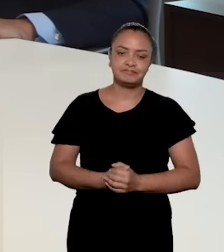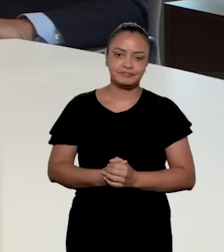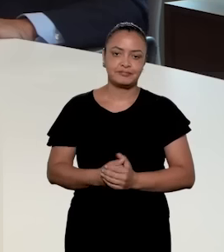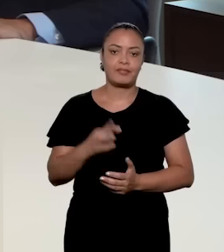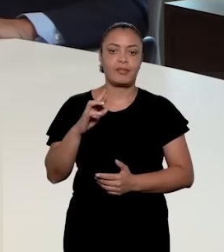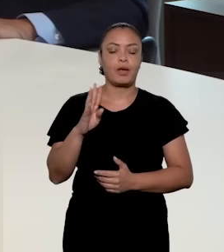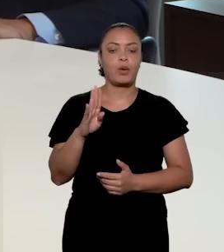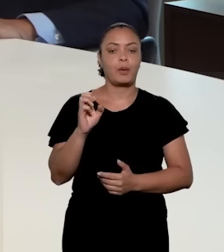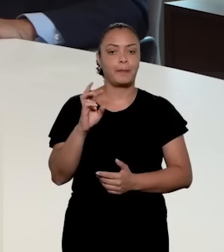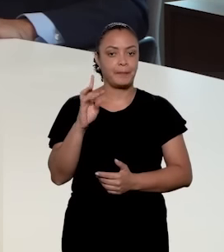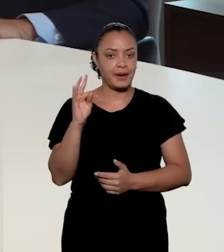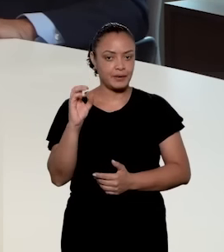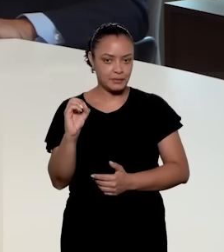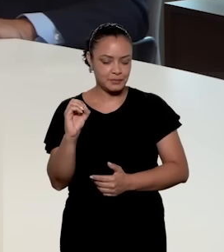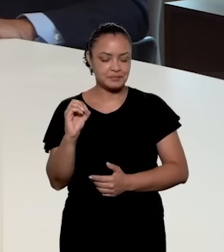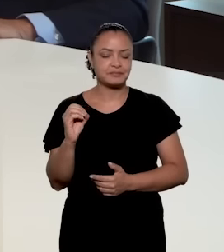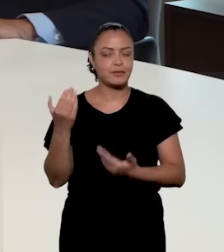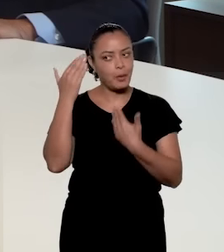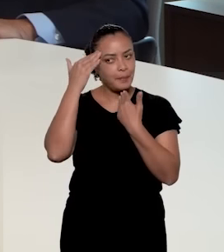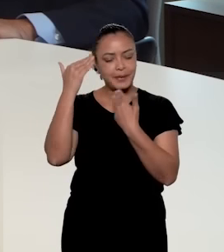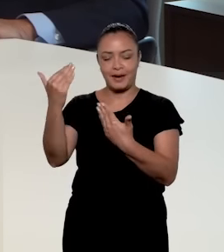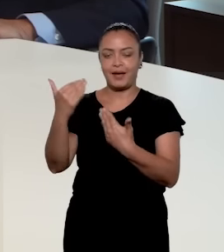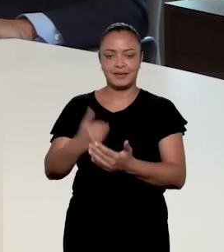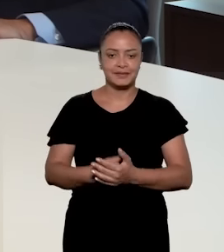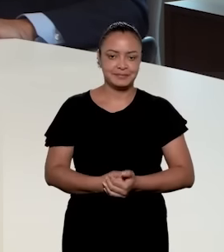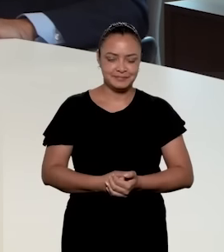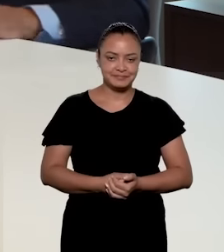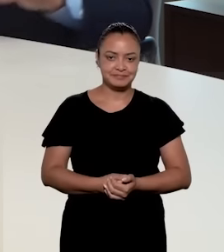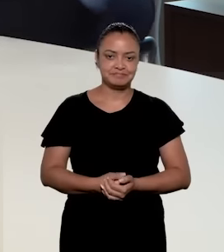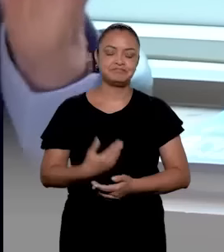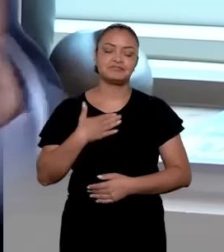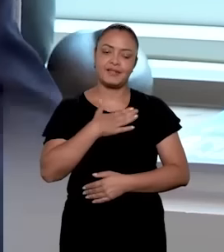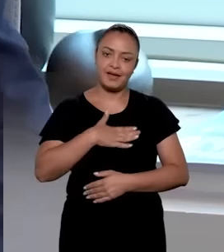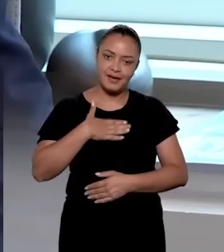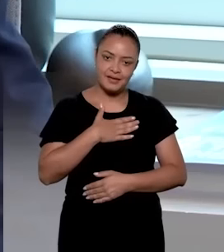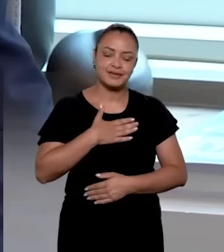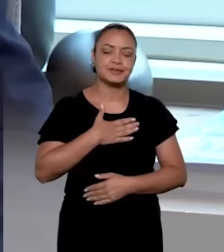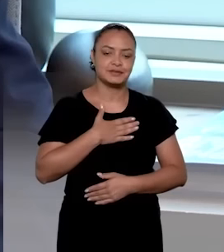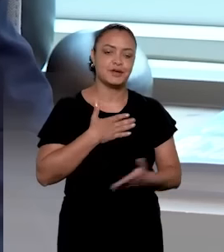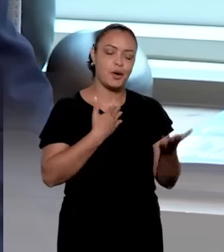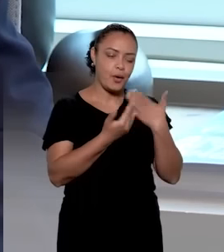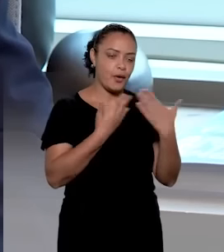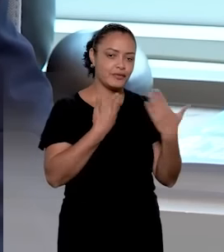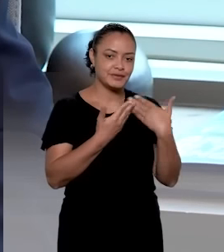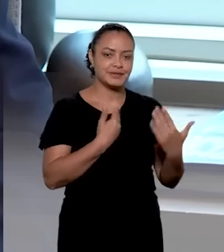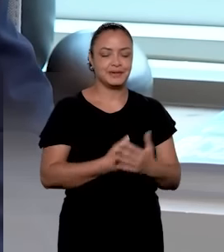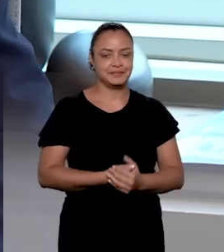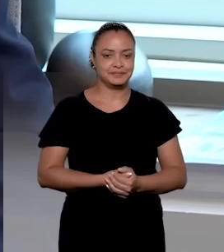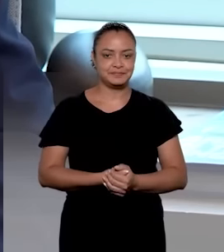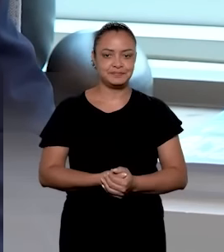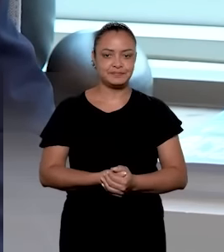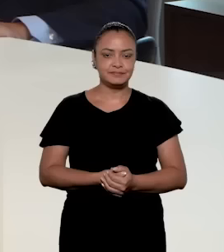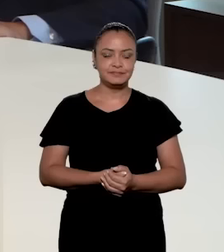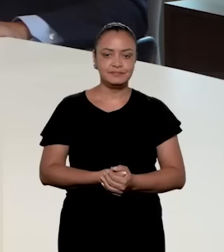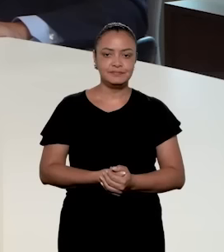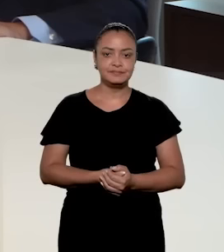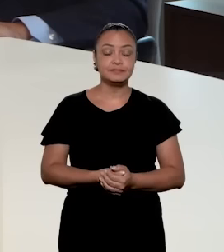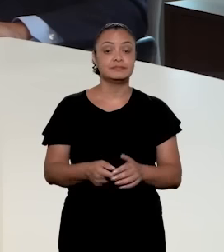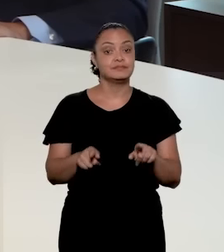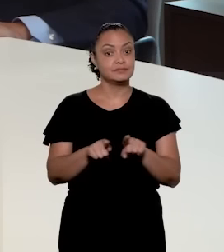que é Roberto Rodrigues. Muito obrigada, Roberto. Eu que agradeço. Foi um prazer muito grande conversar com você aqui. Igualmente.